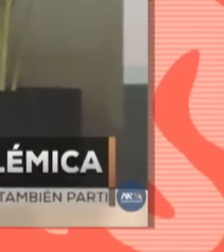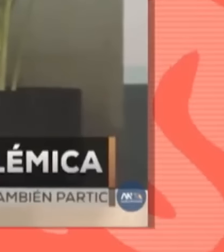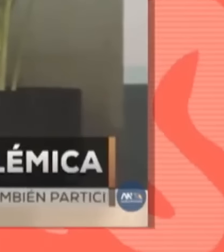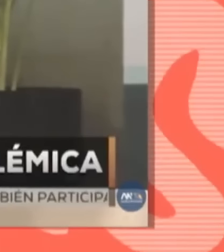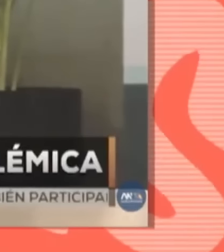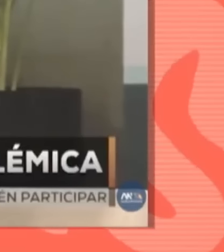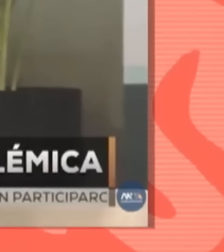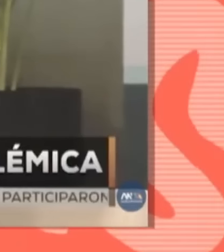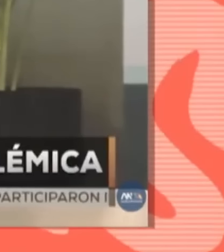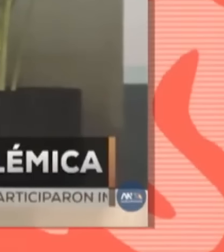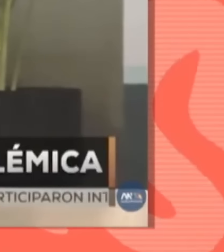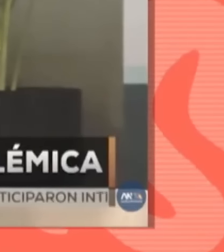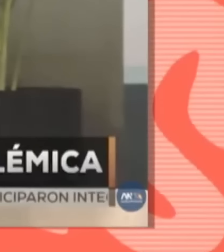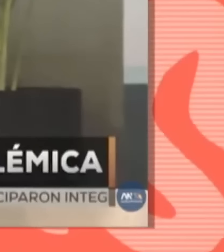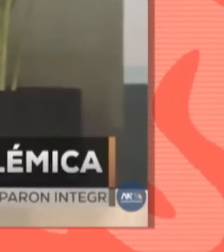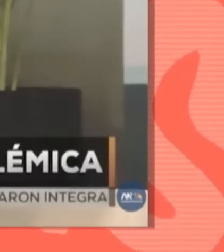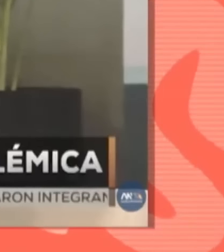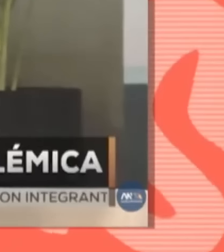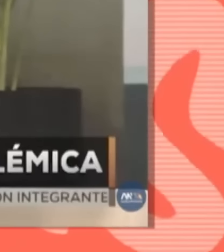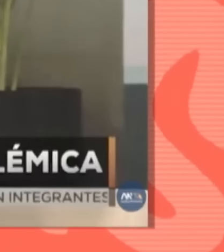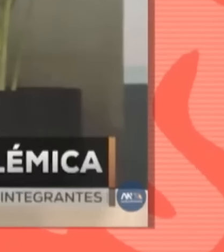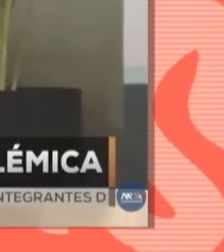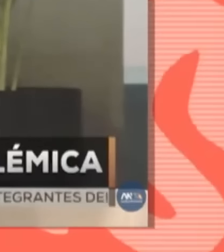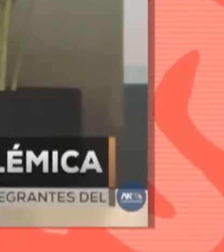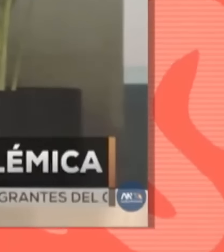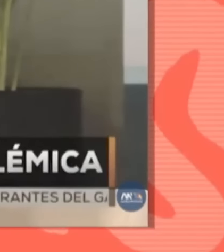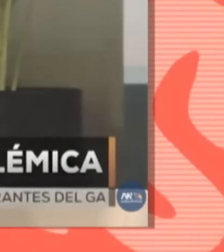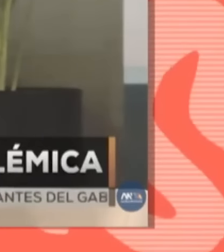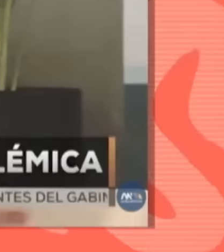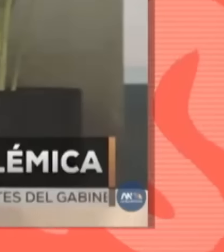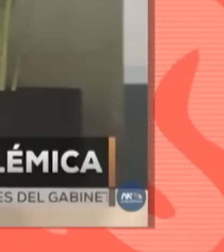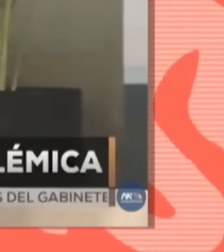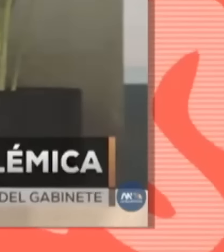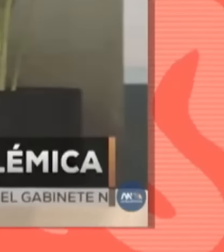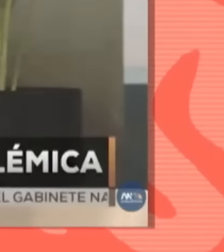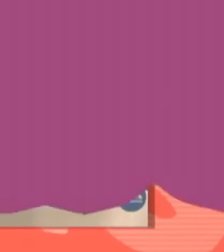cualquier cosa de redes si es que creen que es información falsa. Pero, ¿quién va a evaluar eso?